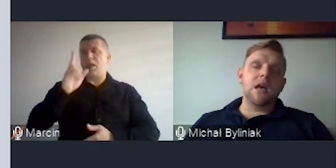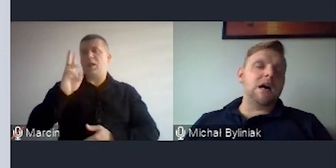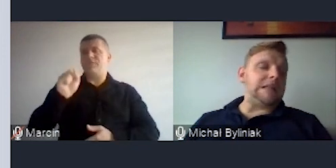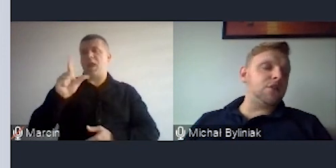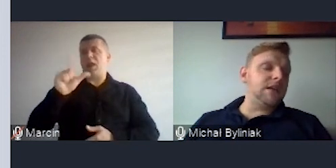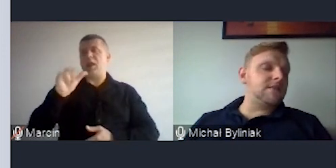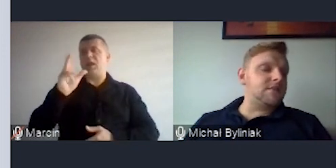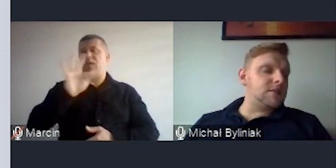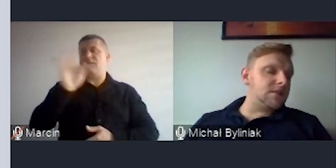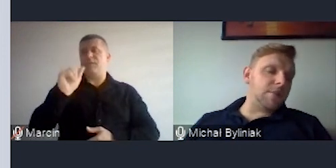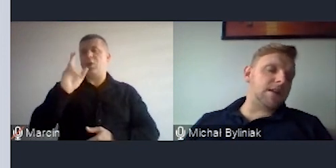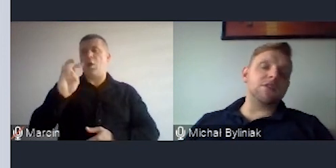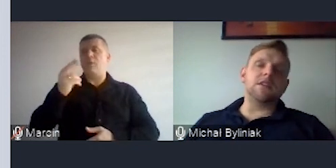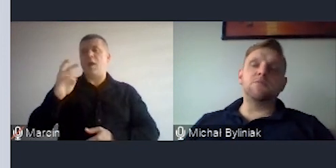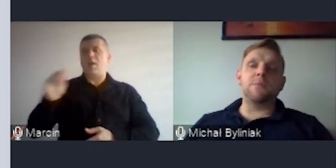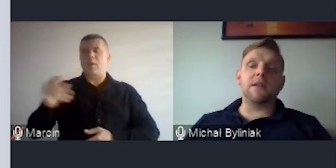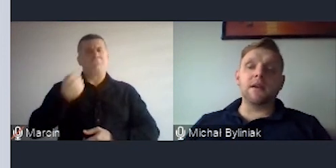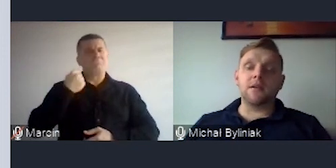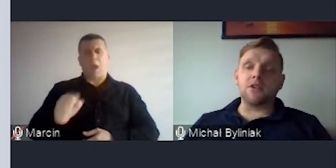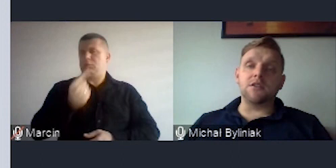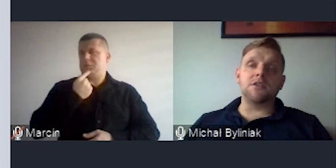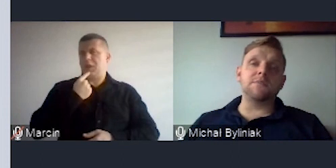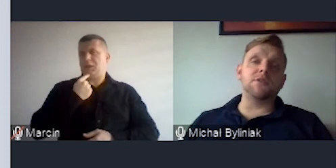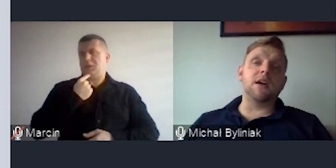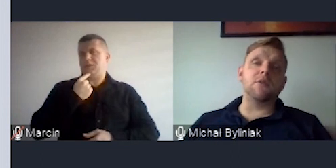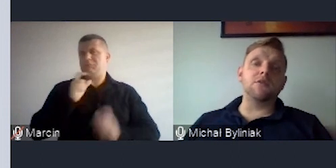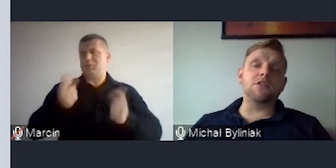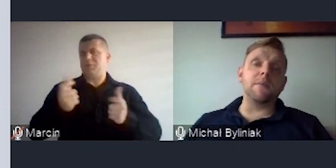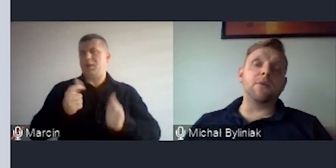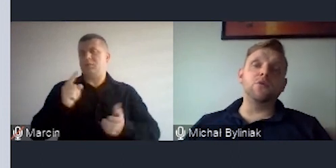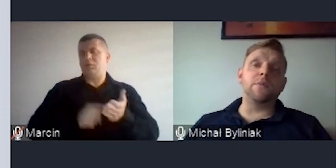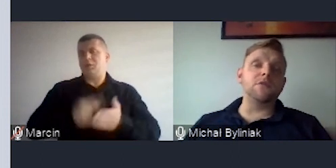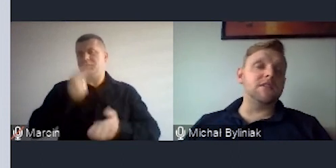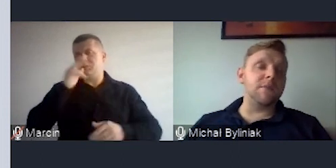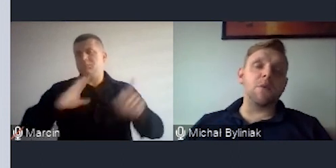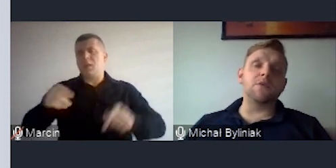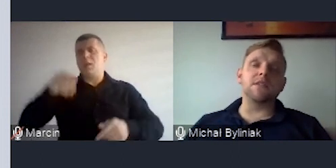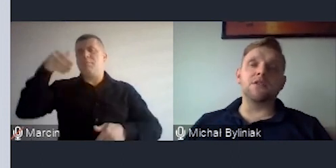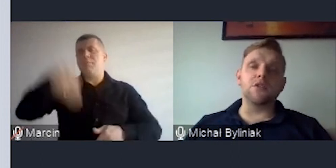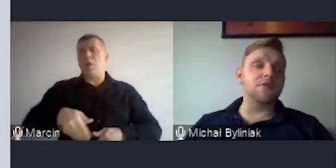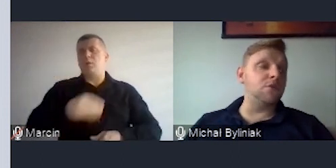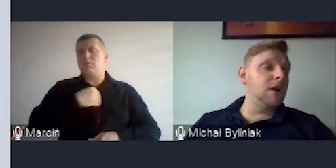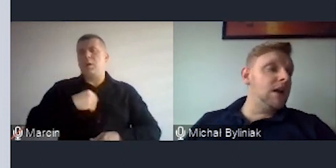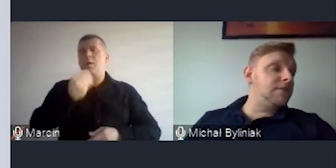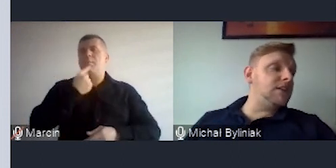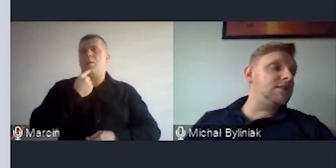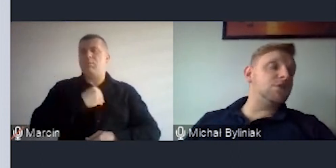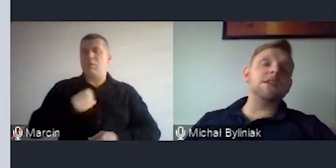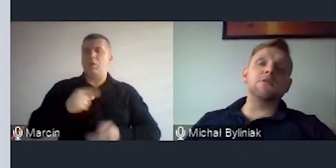Natomiast jest to bardzo rzadki przypadek częściej spotykam go gdzieś na południu Polski, Małopolsce, na Śląsku, w tych instytucjach,